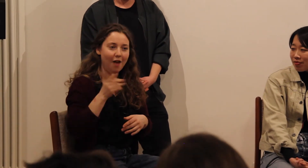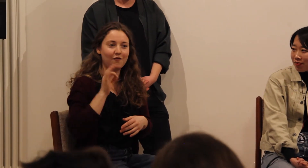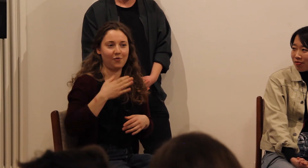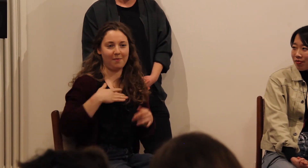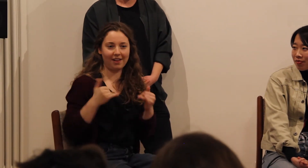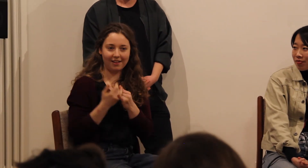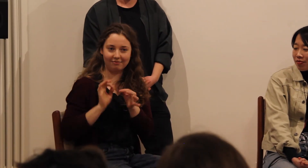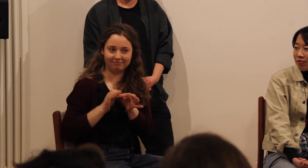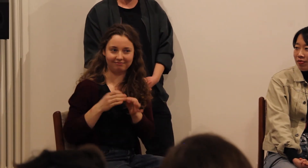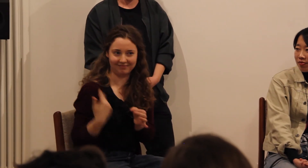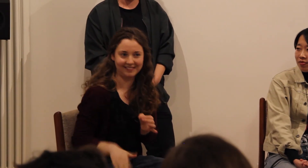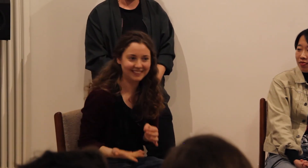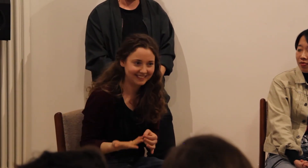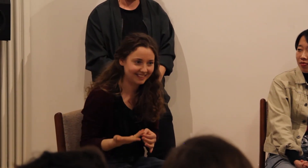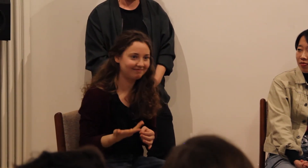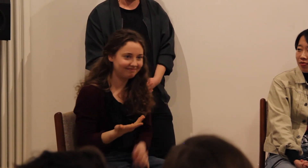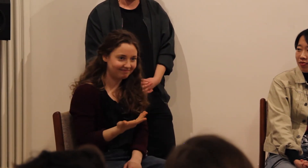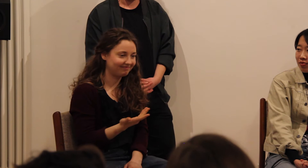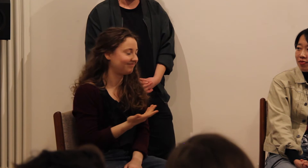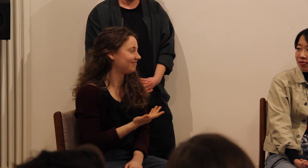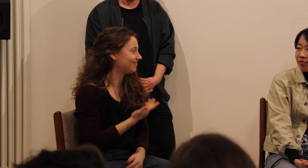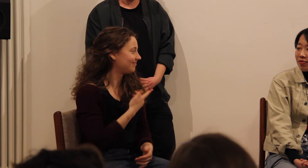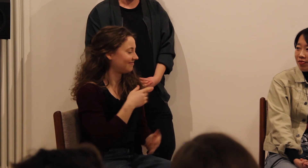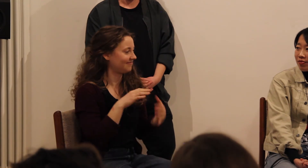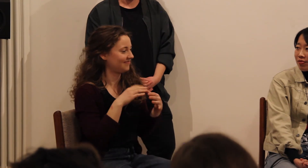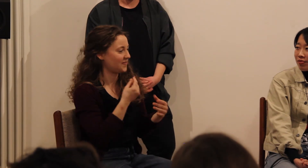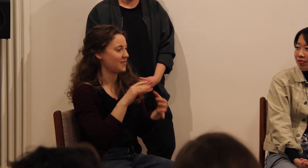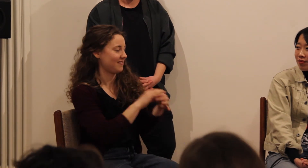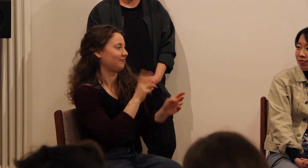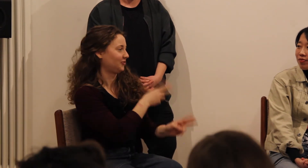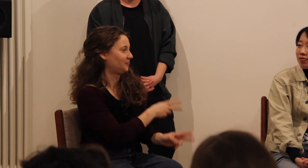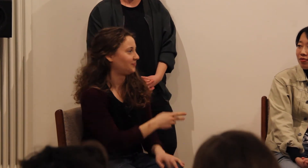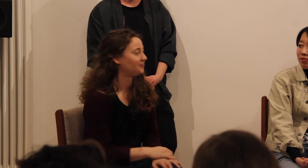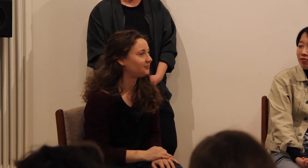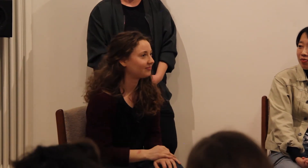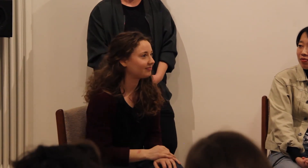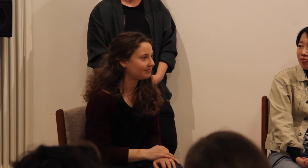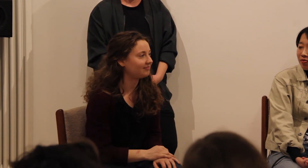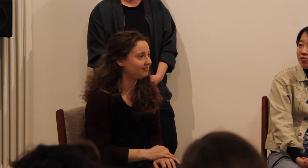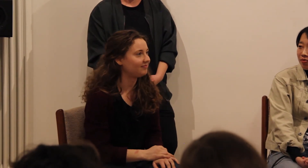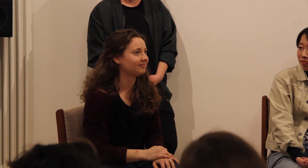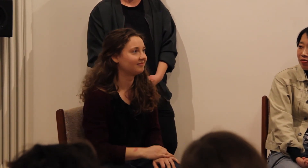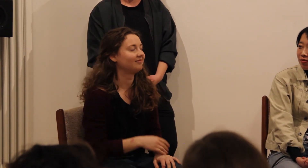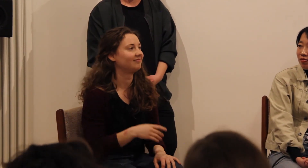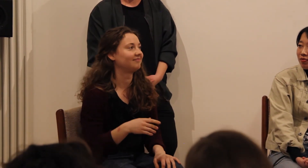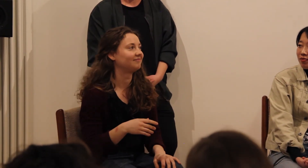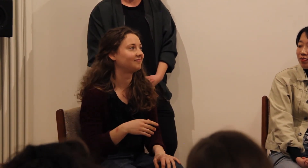Ich kann als CODA da einfach sehr gut anknüpfen, weil ich halt auch für meinte Eltern gedolmetscht habe. wie du, wie wir in dem Film auch gesehen haben.